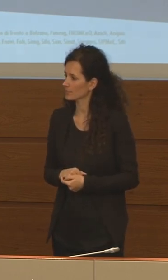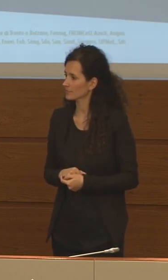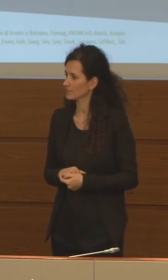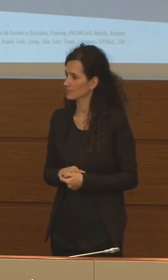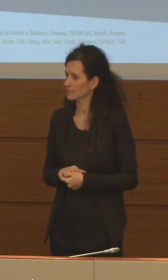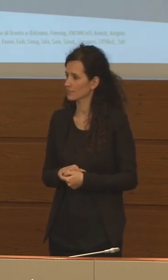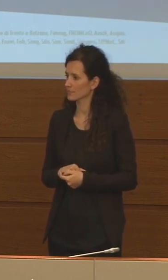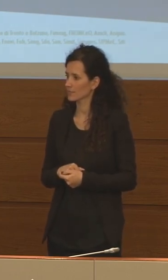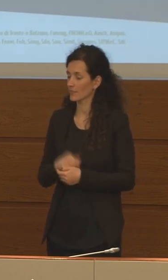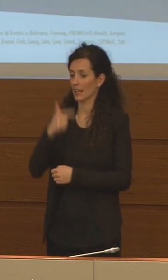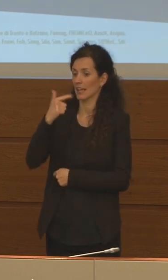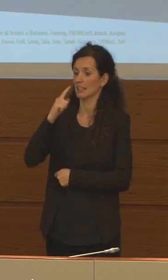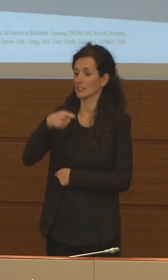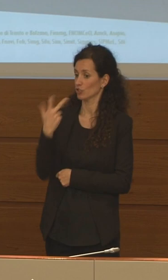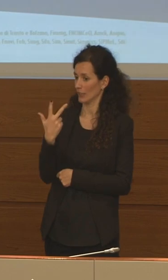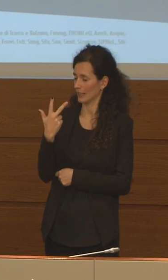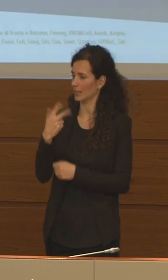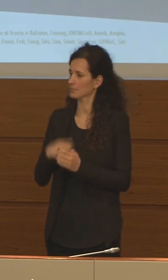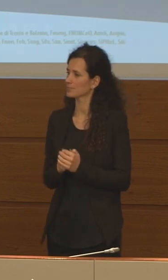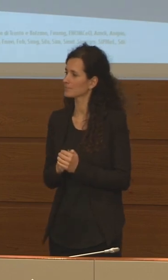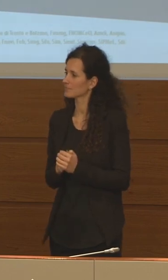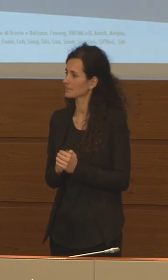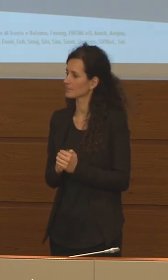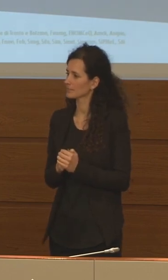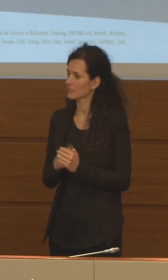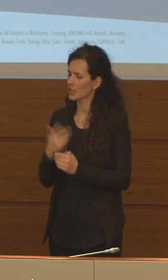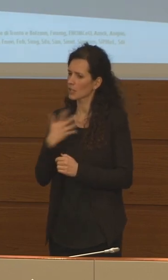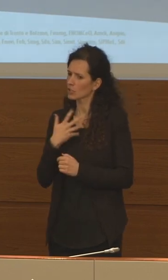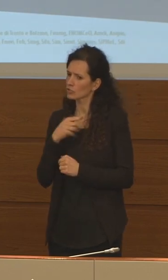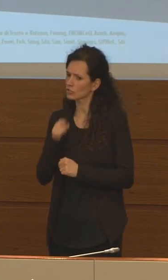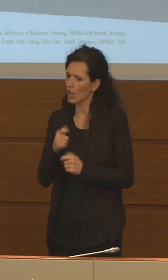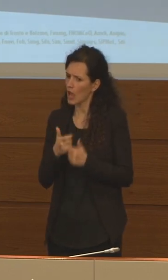(domanda giornalista) Claudio Pandolfi TG3, c'è stato un incremento percentuale delle persone